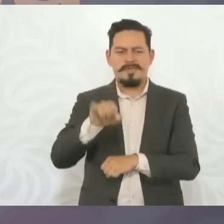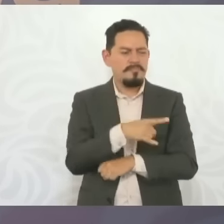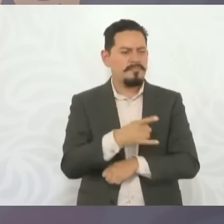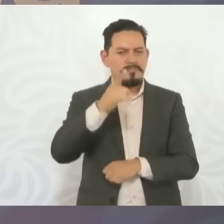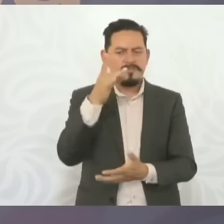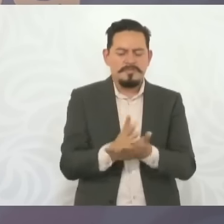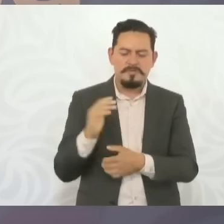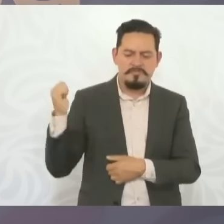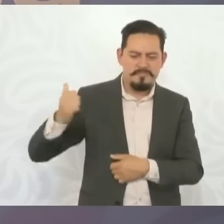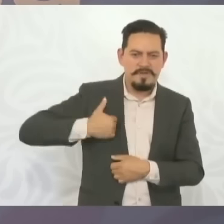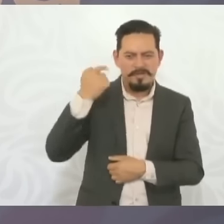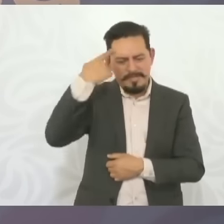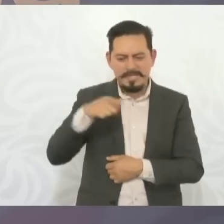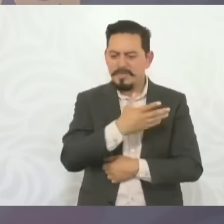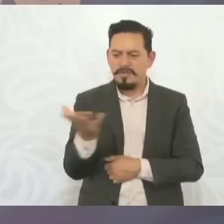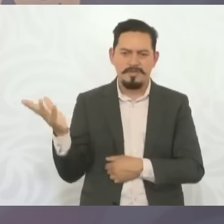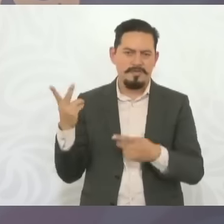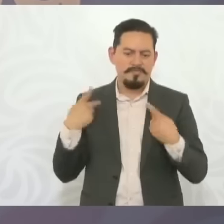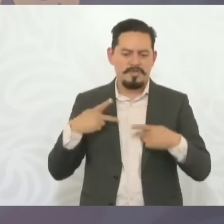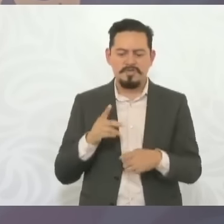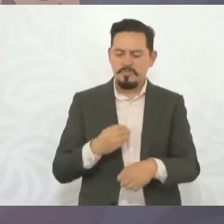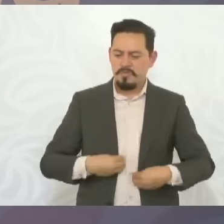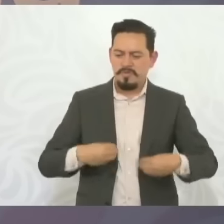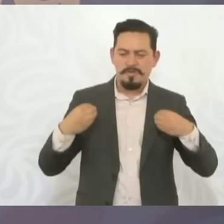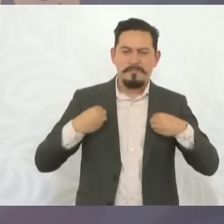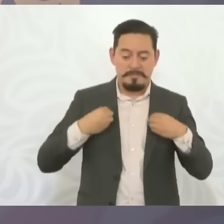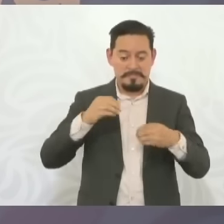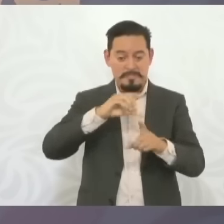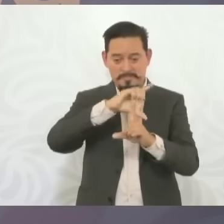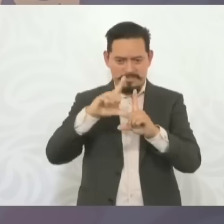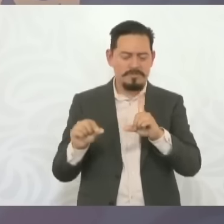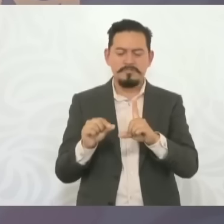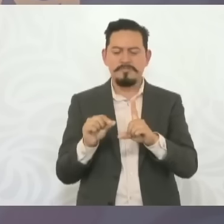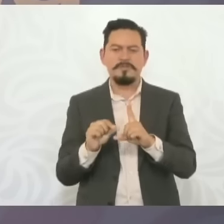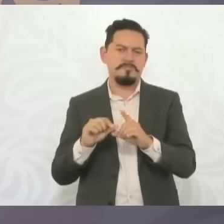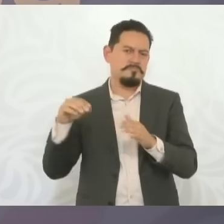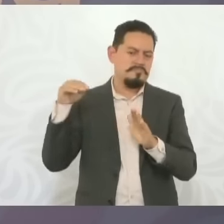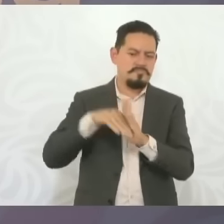el grado de poner en riesgo la vida misma de la nación. Continúa el general Cárdenas.